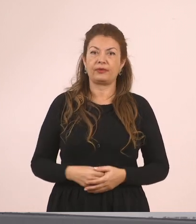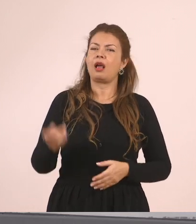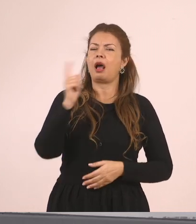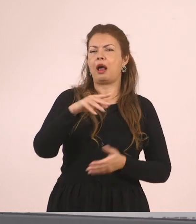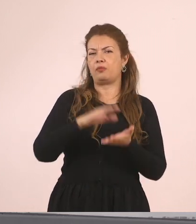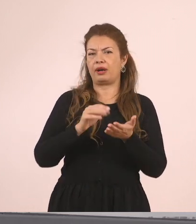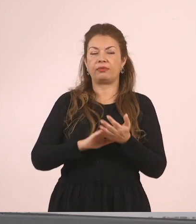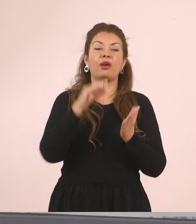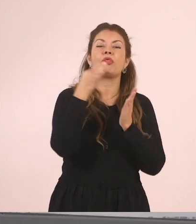Διορθώνω.